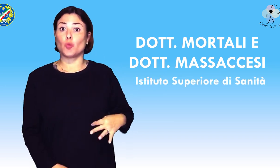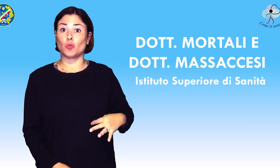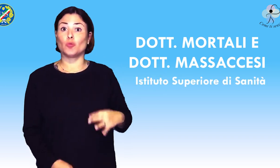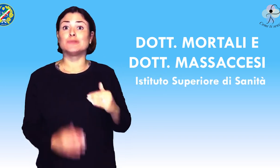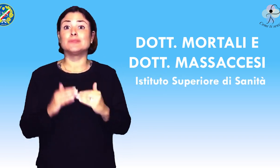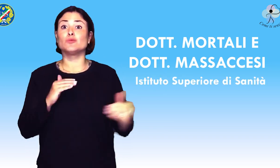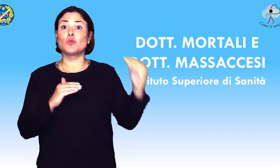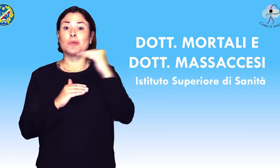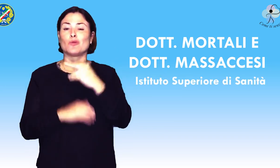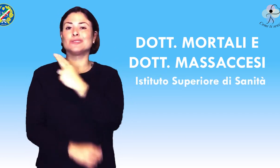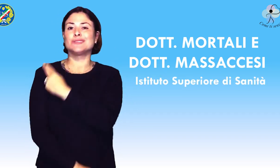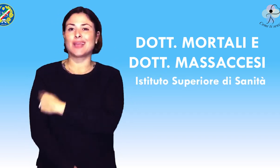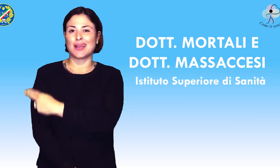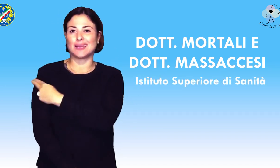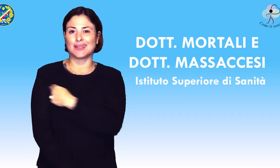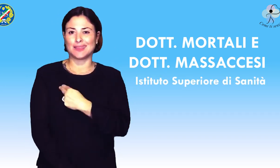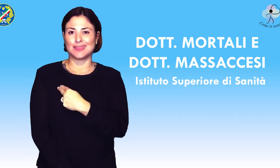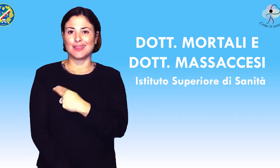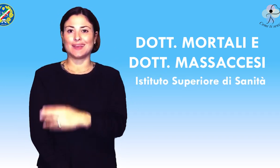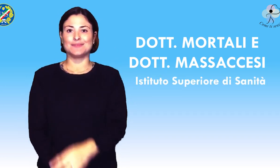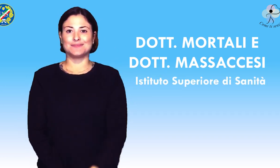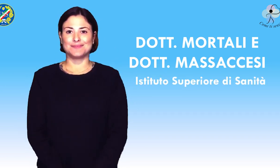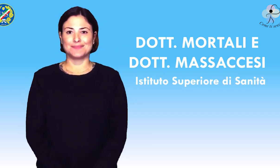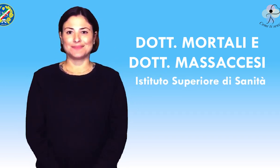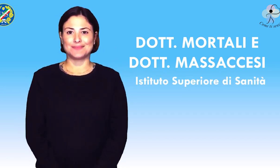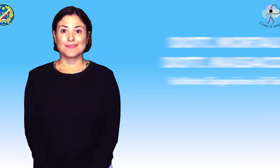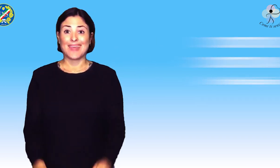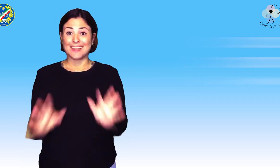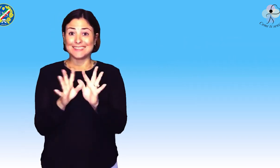dell'Istituto Superiore di Sanità.